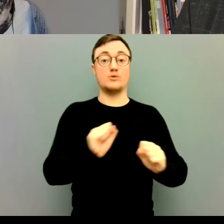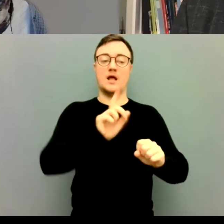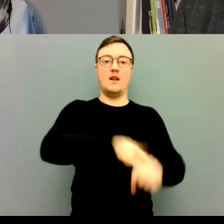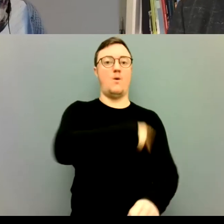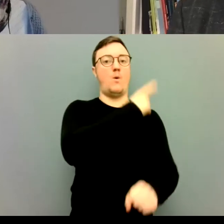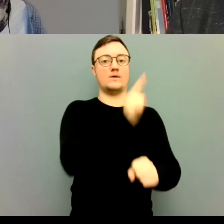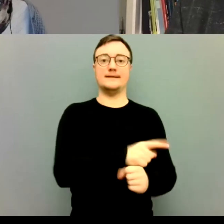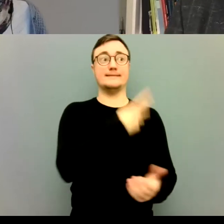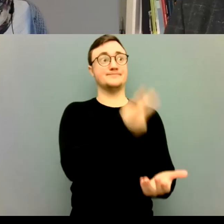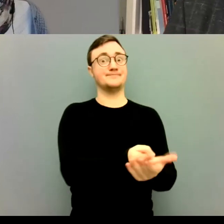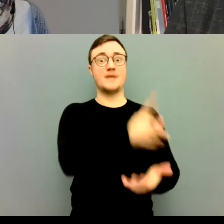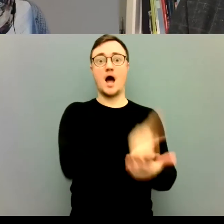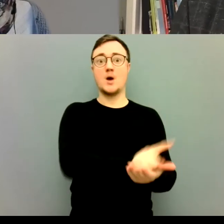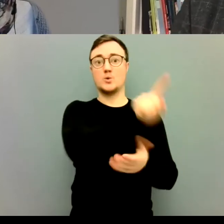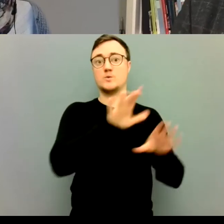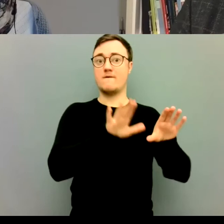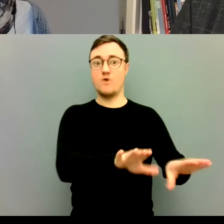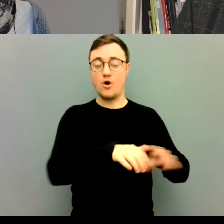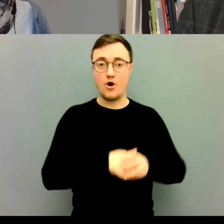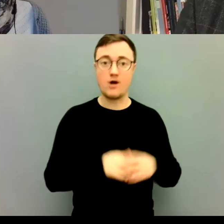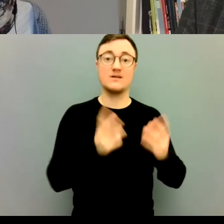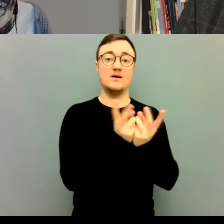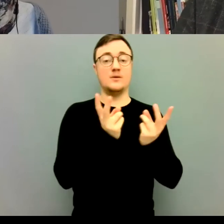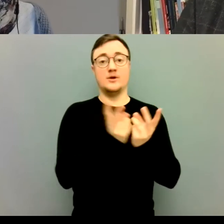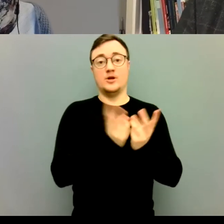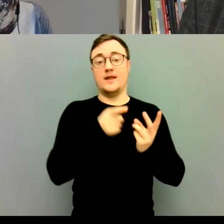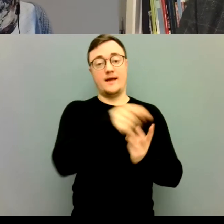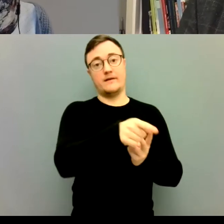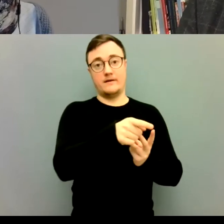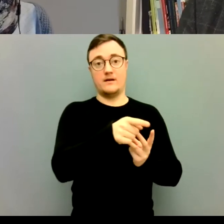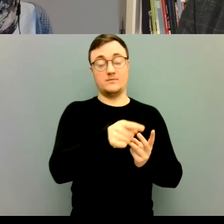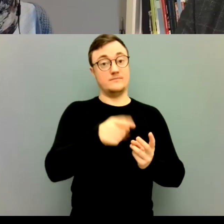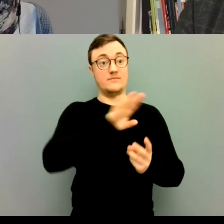och det blir överbeläggning och så vidare, patientrisk-